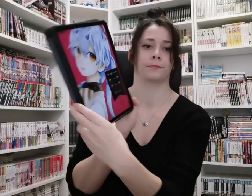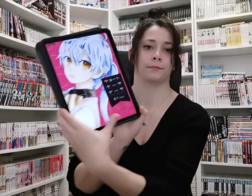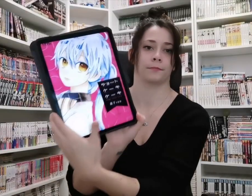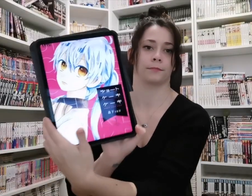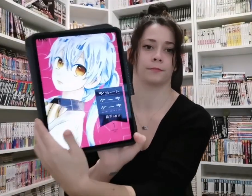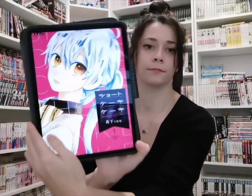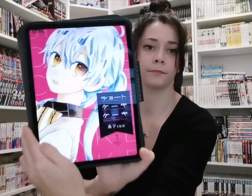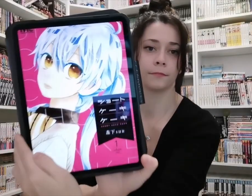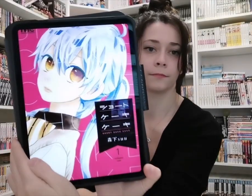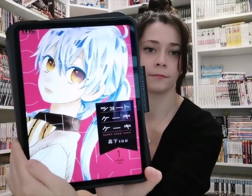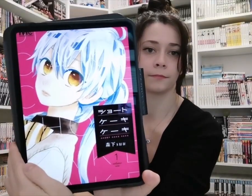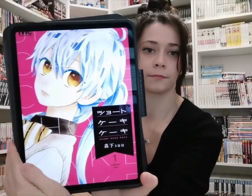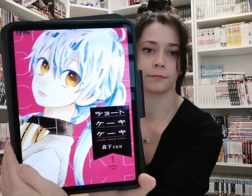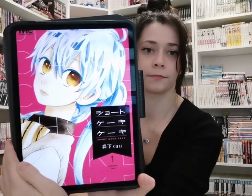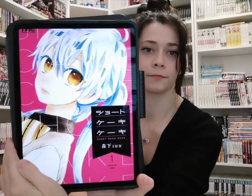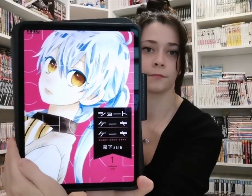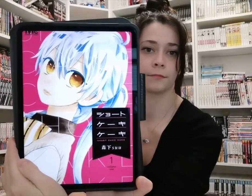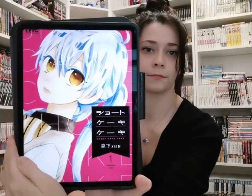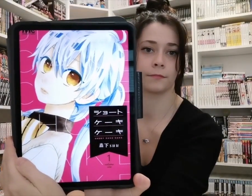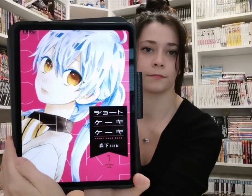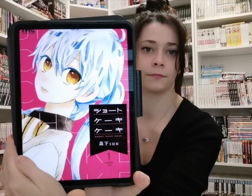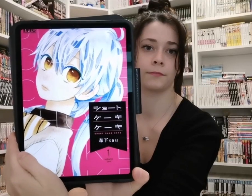"Short Cake Cake"